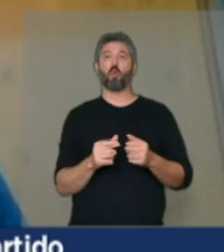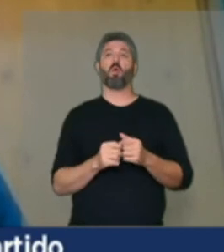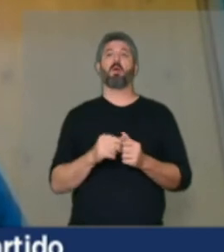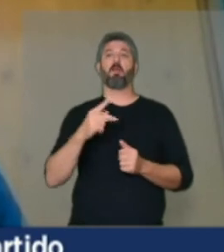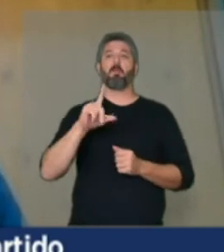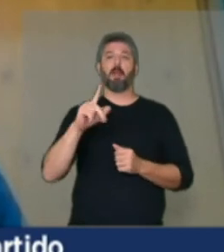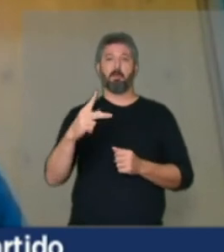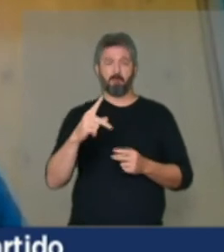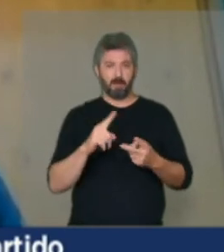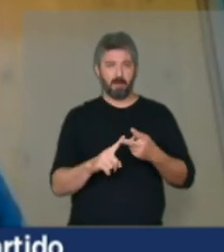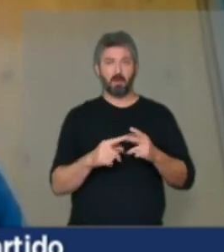SOLUÇÕES ATRAVÀS DE UM PLD, DE UM PROJETO DE LEI, MAS NÃO